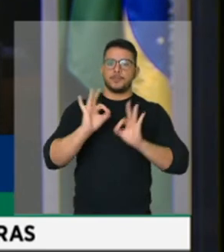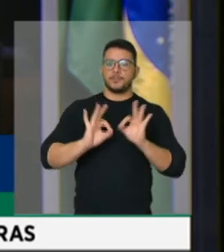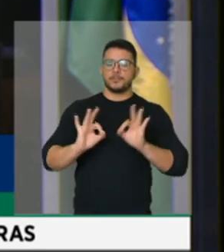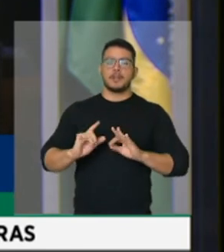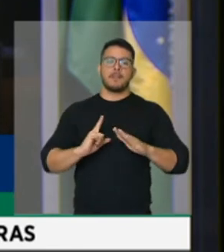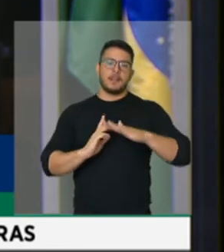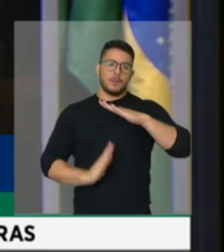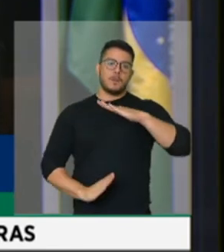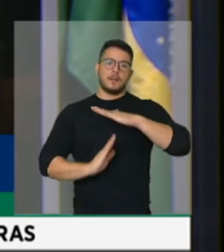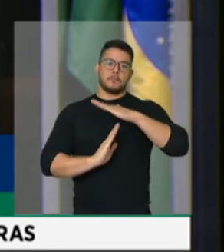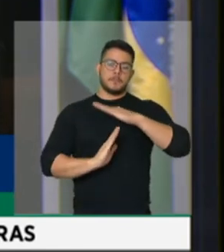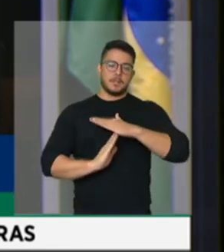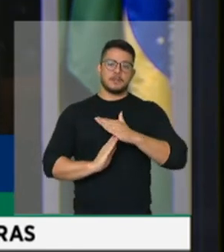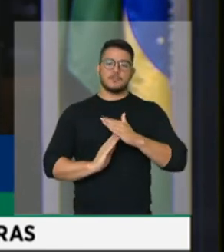ESPECIALISTAS UM DOS PRINCIPAIS LEGADOS DESSA